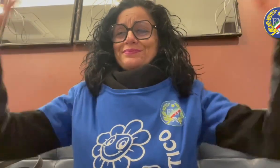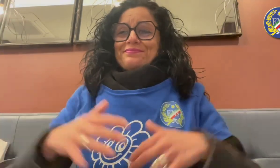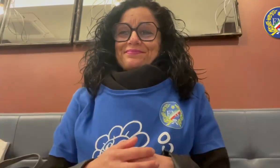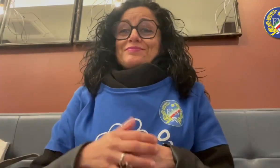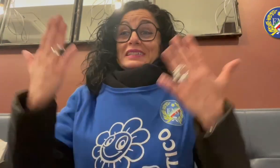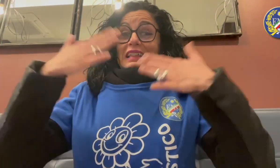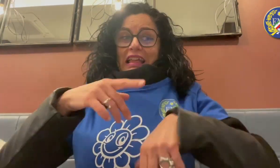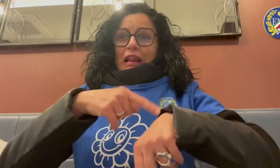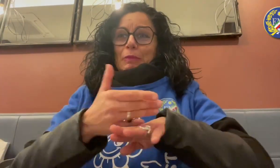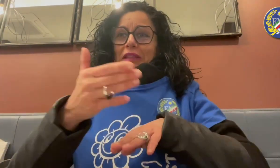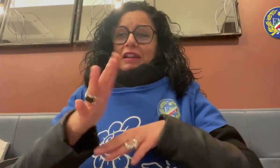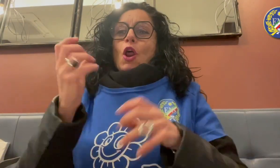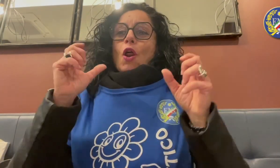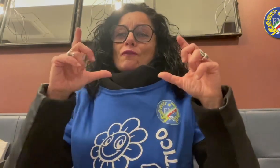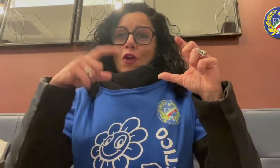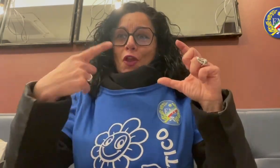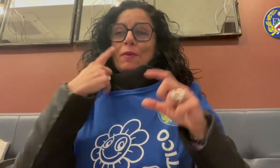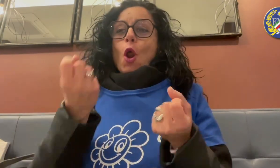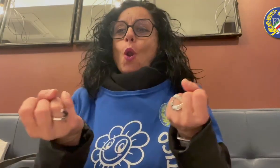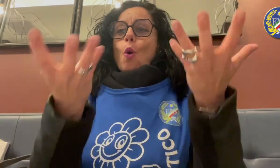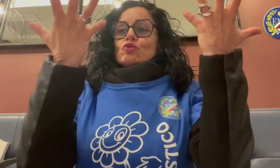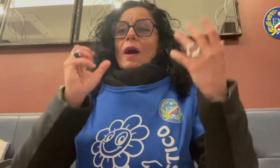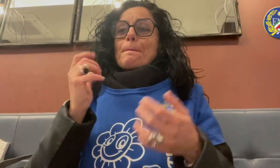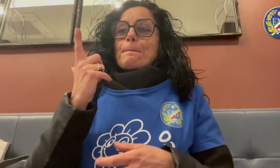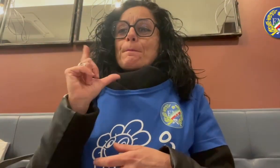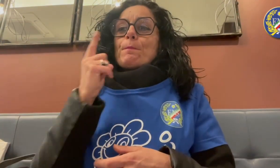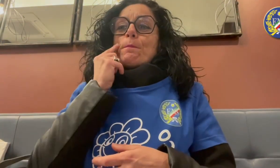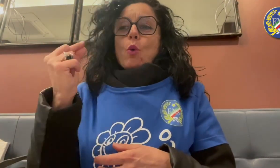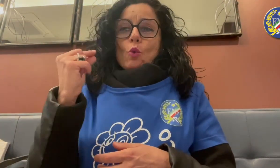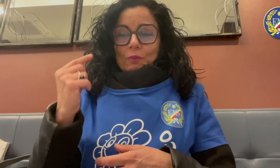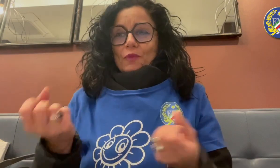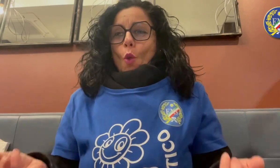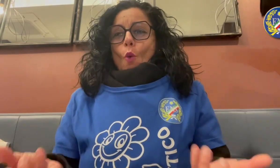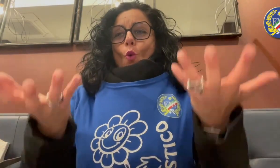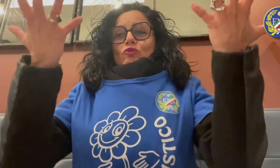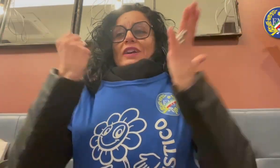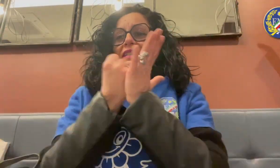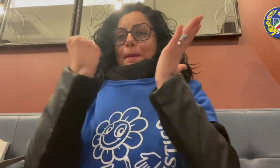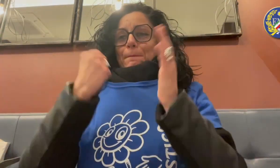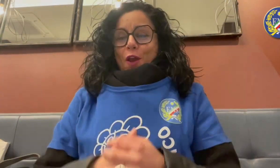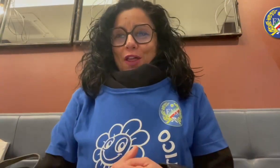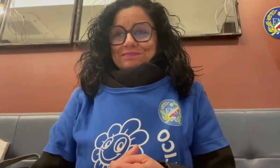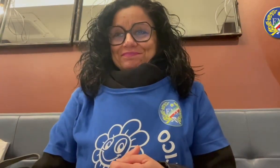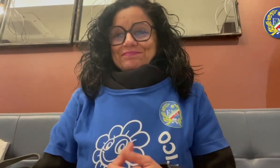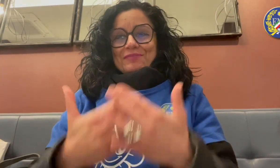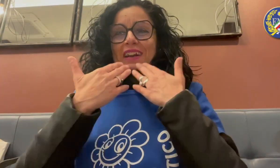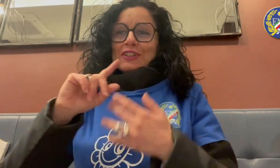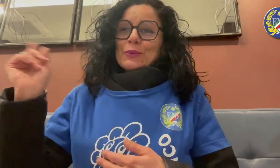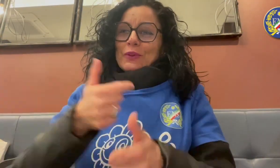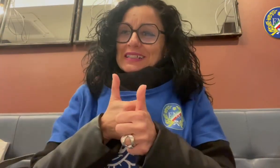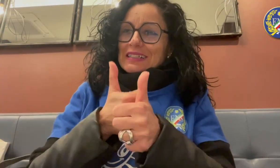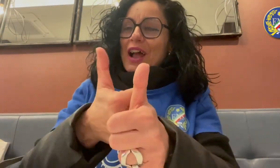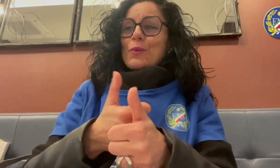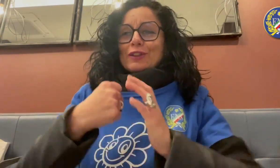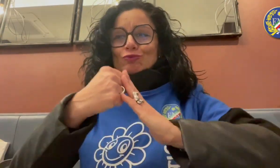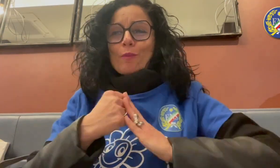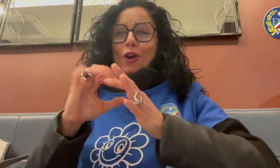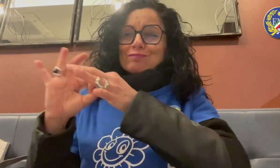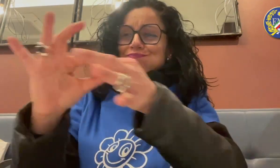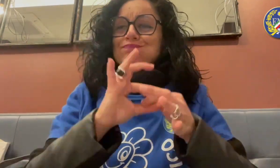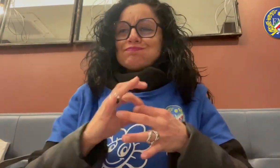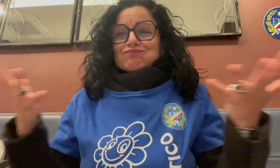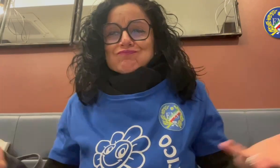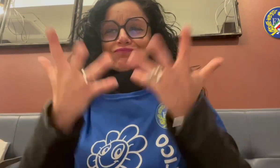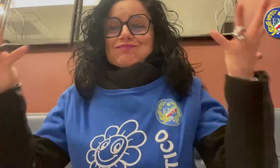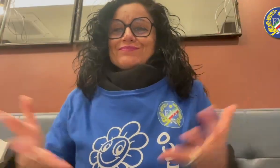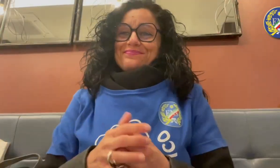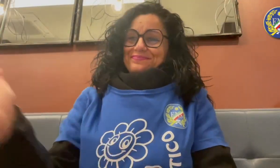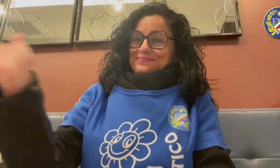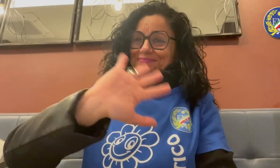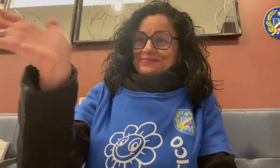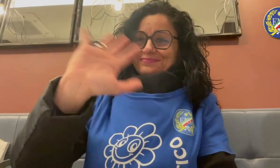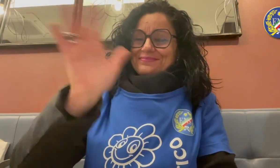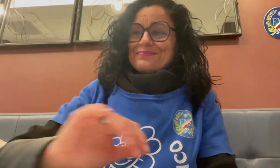In serata – pubblicheremo in seguito le foto - le strade si sono illuminate simbolicamente di blu. Grazie a tutti per averci seguito e per il supporto! Un saluto!